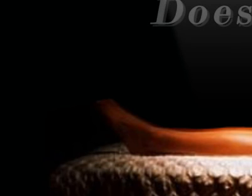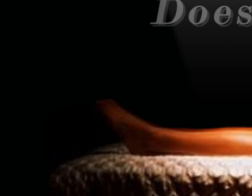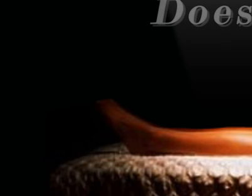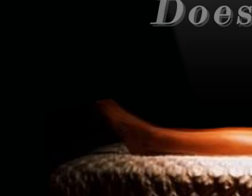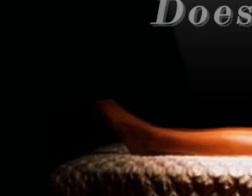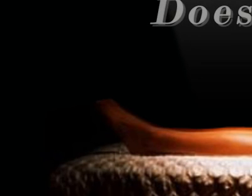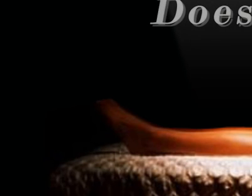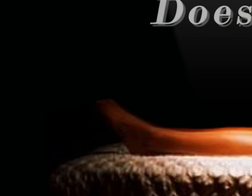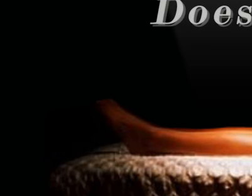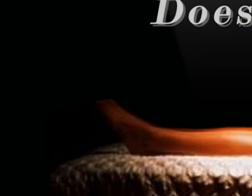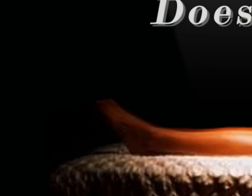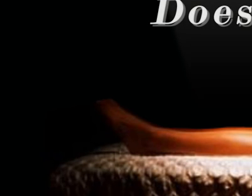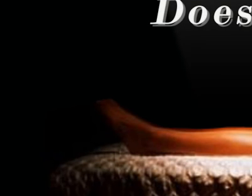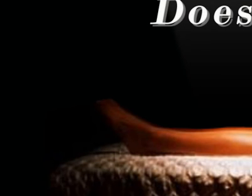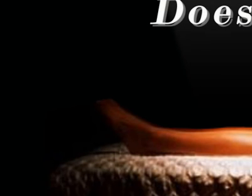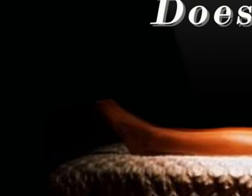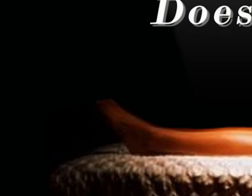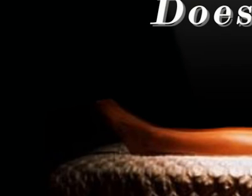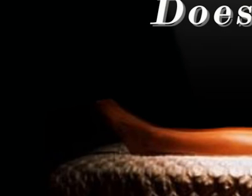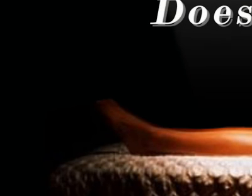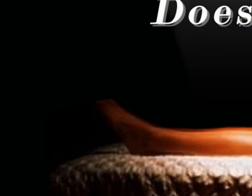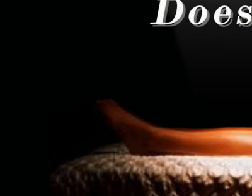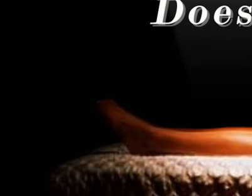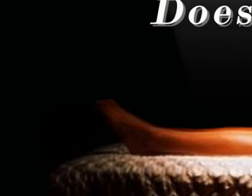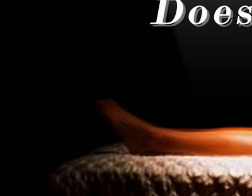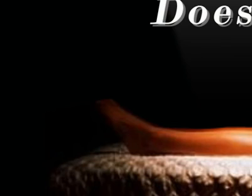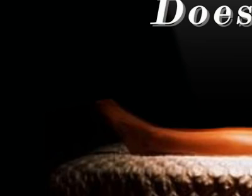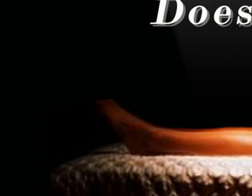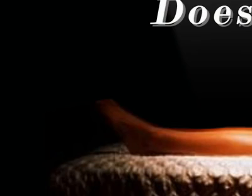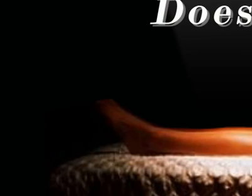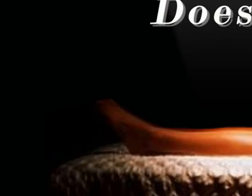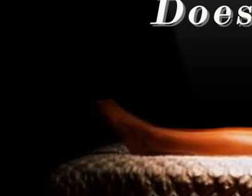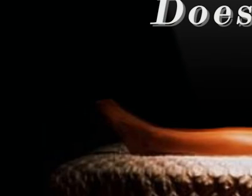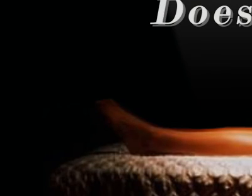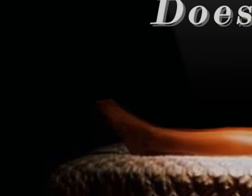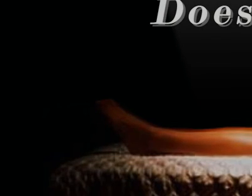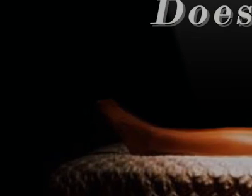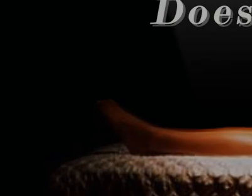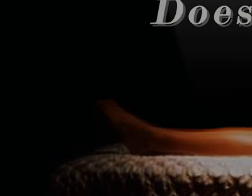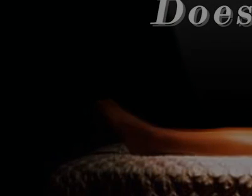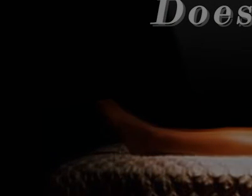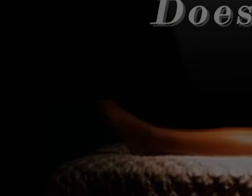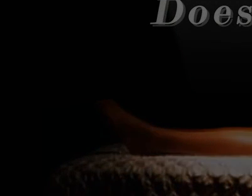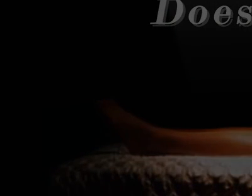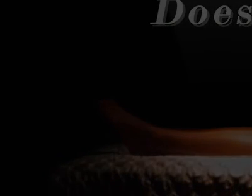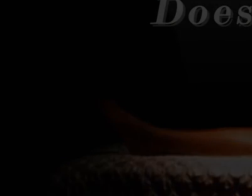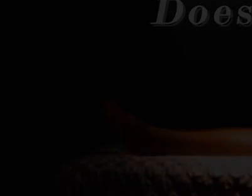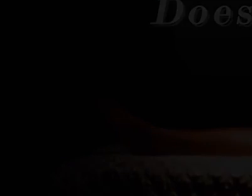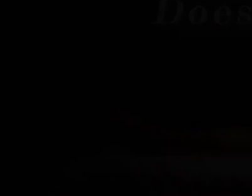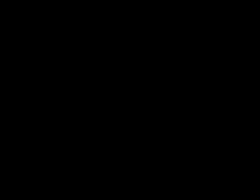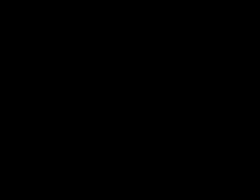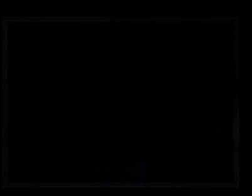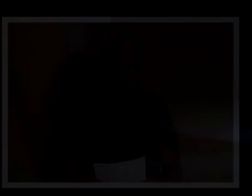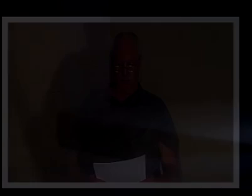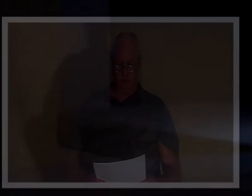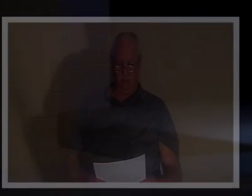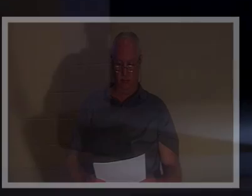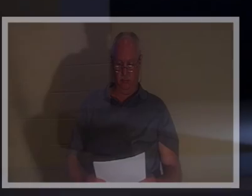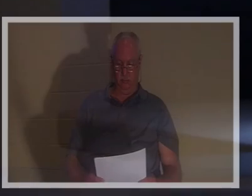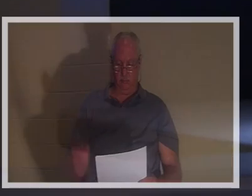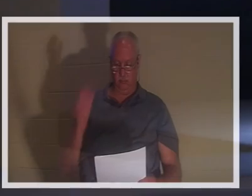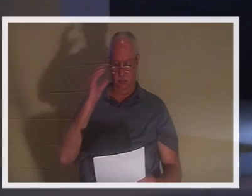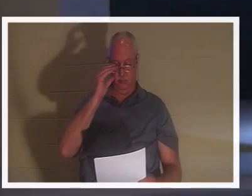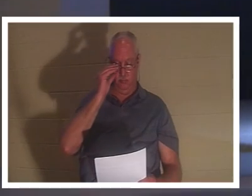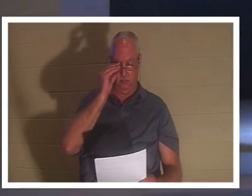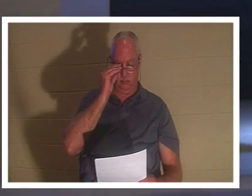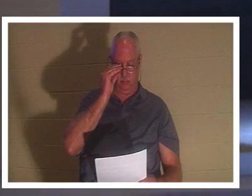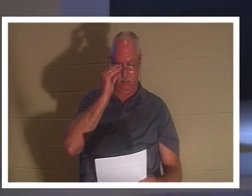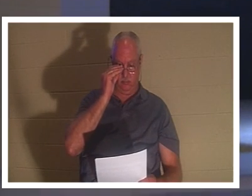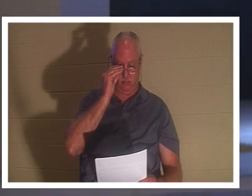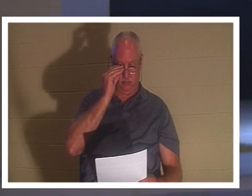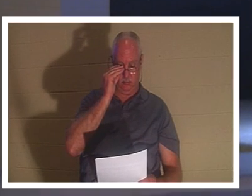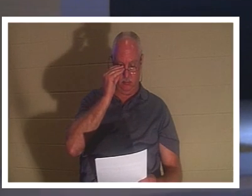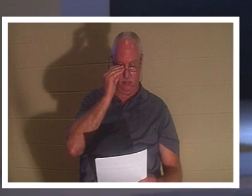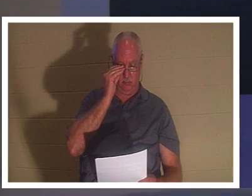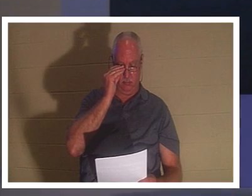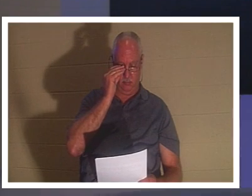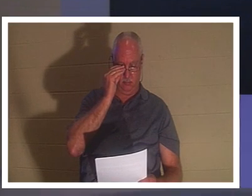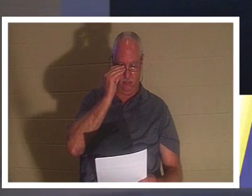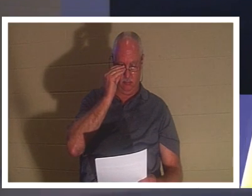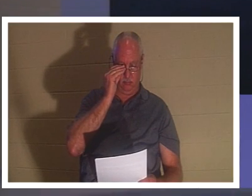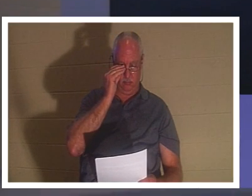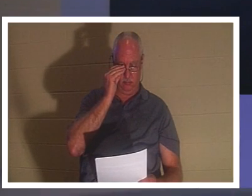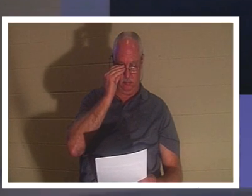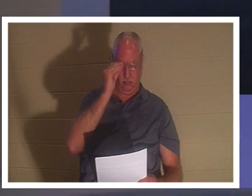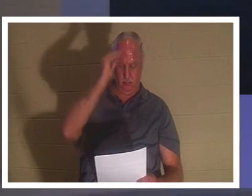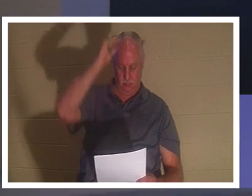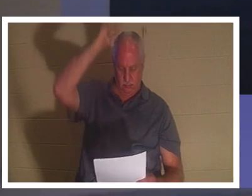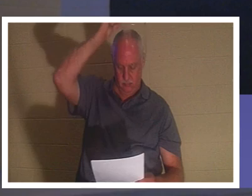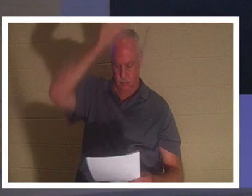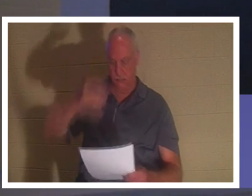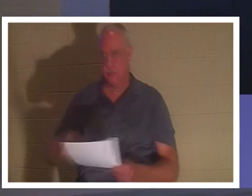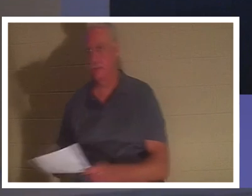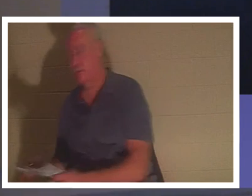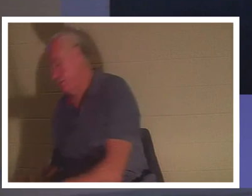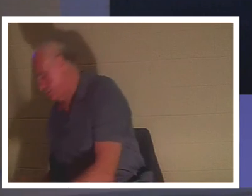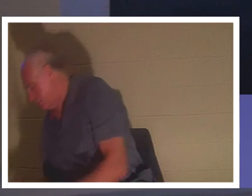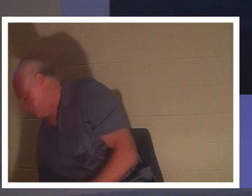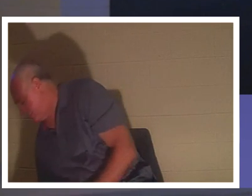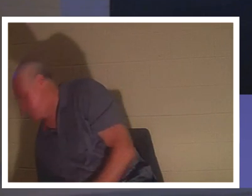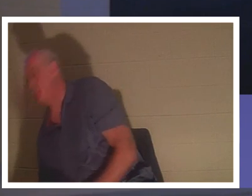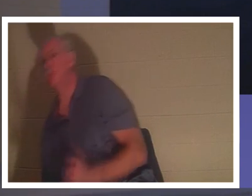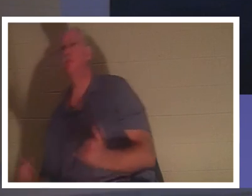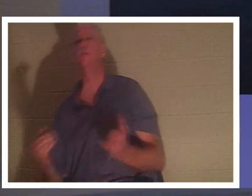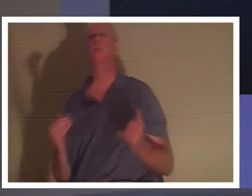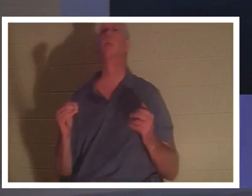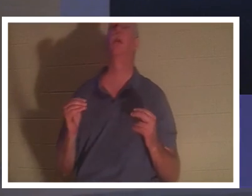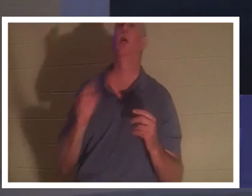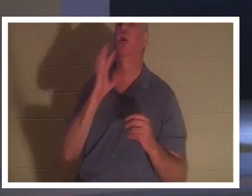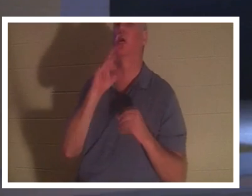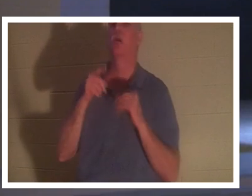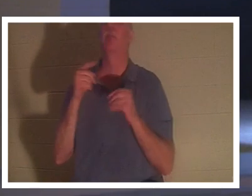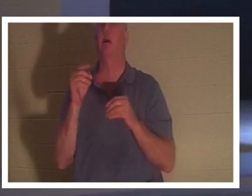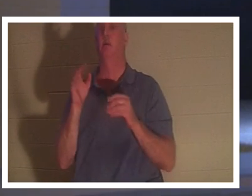Wir möchten jetzt über „Lehrt die Bibel den Seelenschlaf?“ sprechen. Das ist ein interessantes Thema, nicht wahr